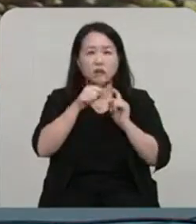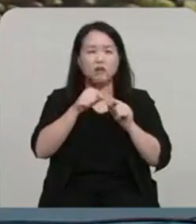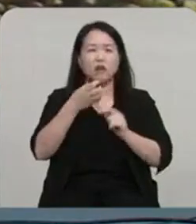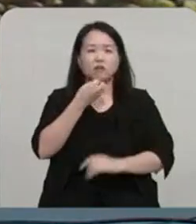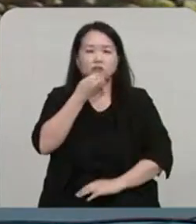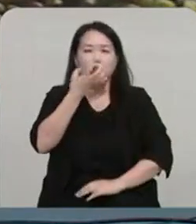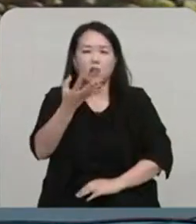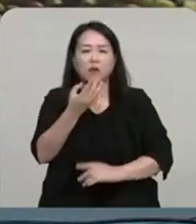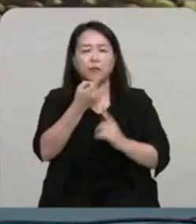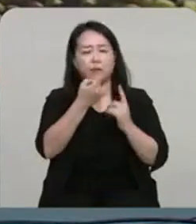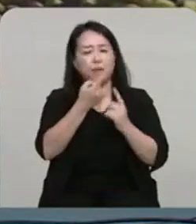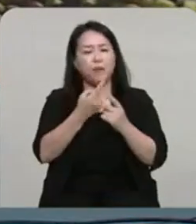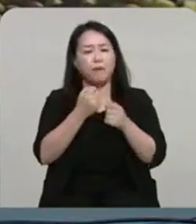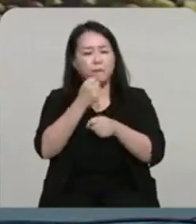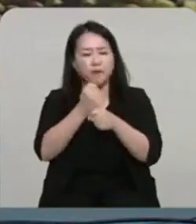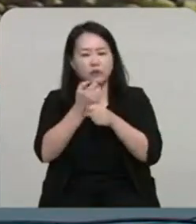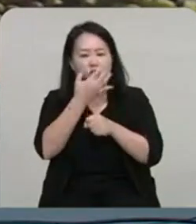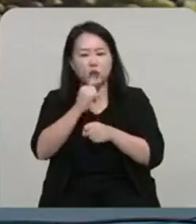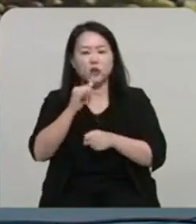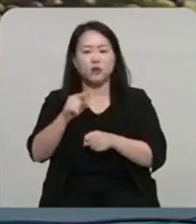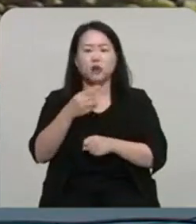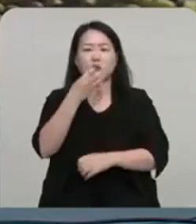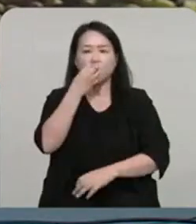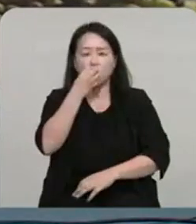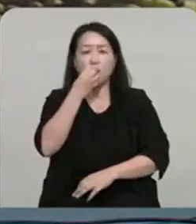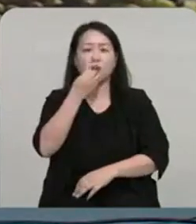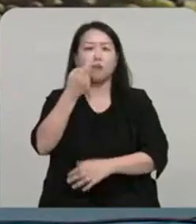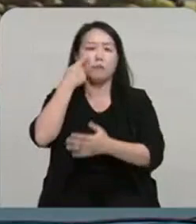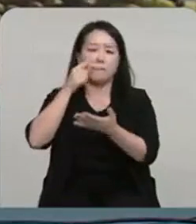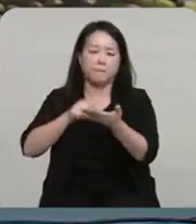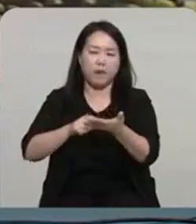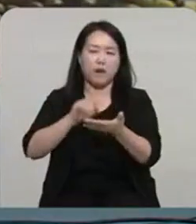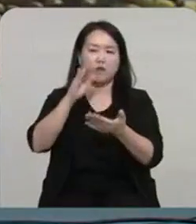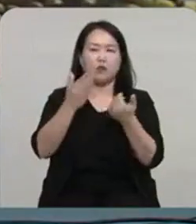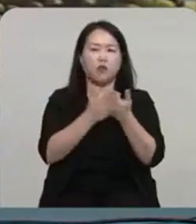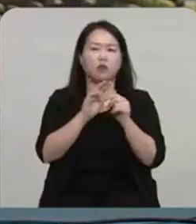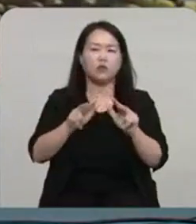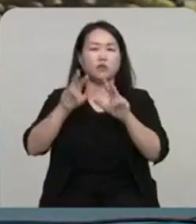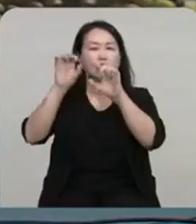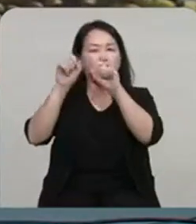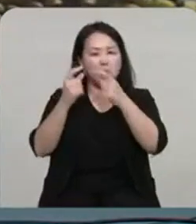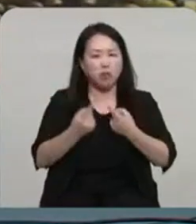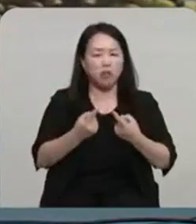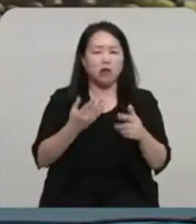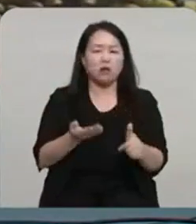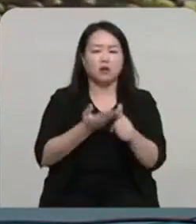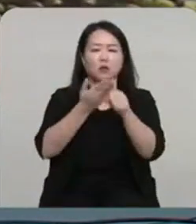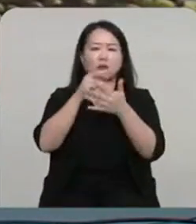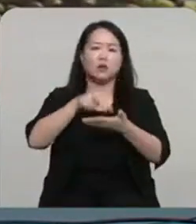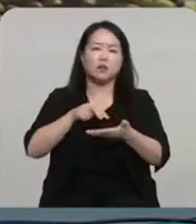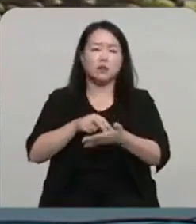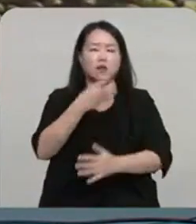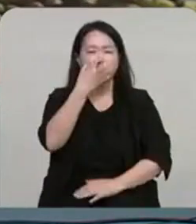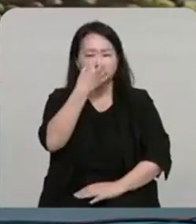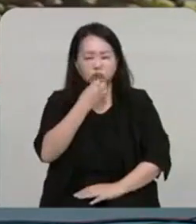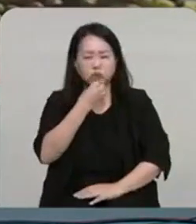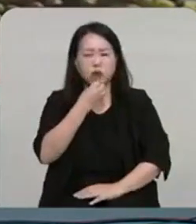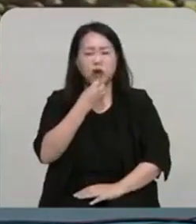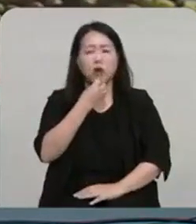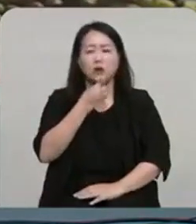가격도 내려가 농가마다 울상인데 요. 농촌진흥청 조사 결과 논란이 된 품종을 뺀 나머지 모든 토마토에는